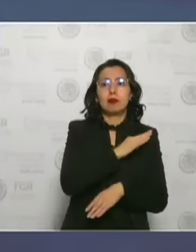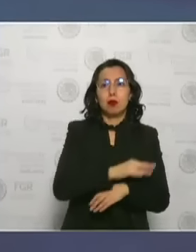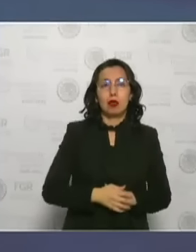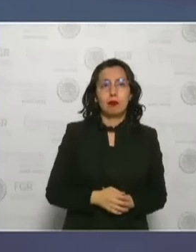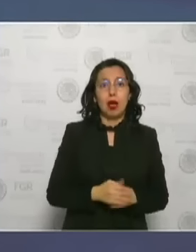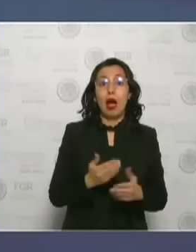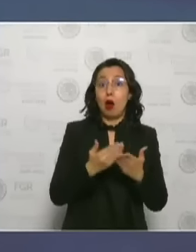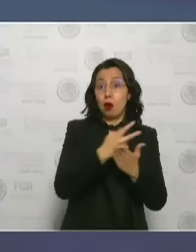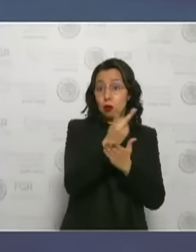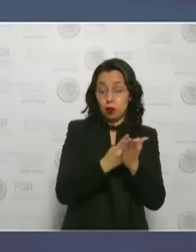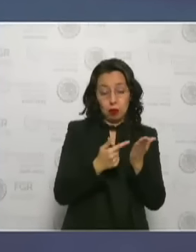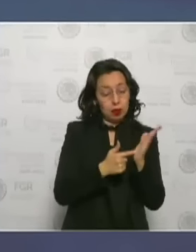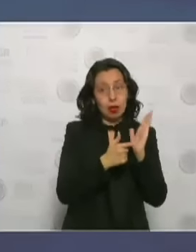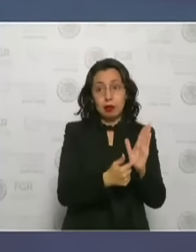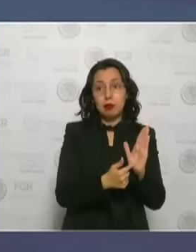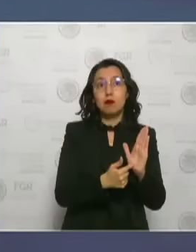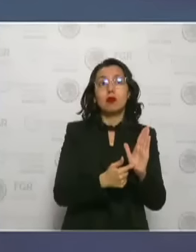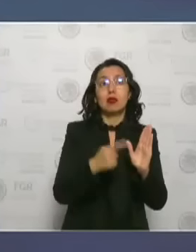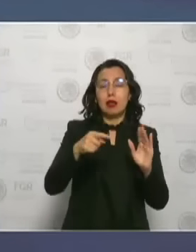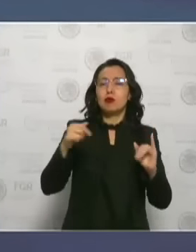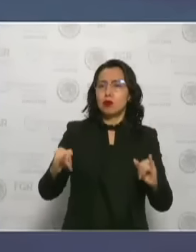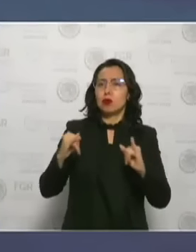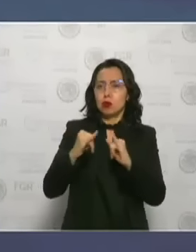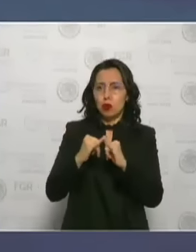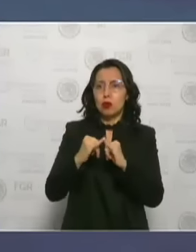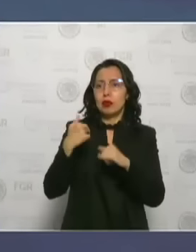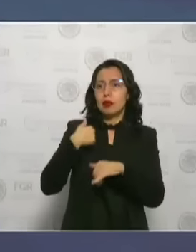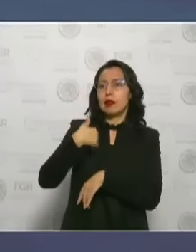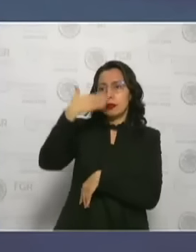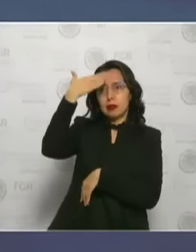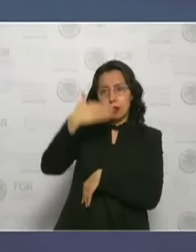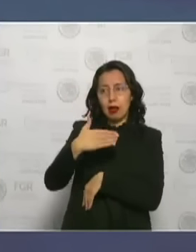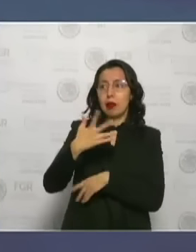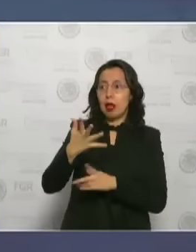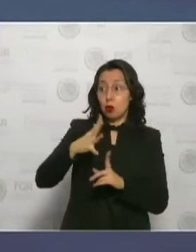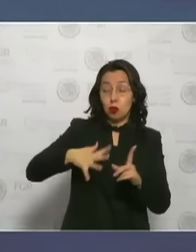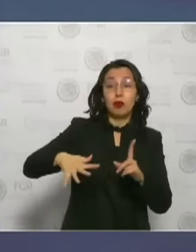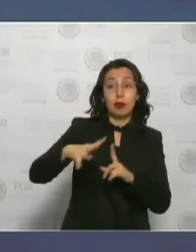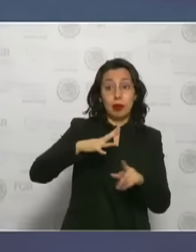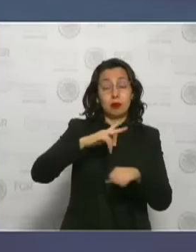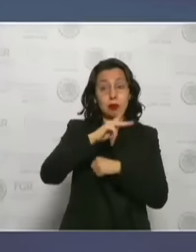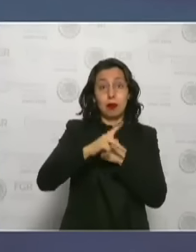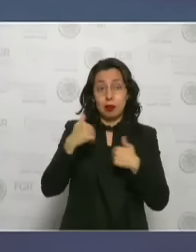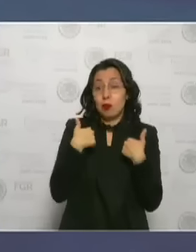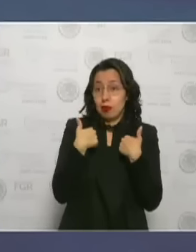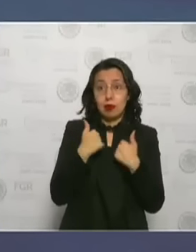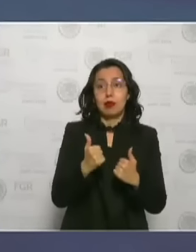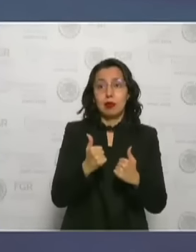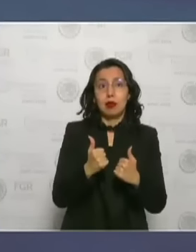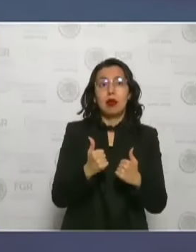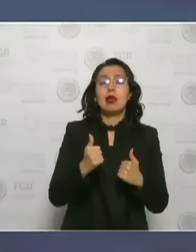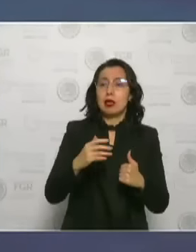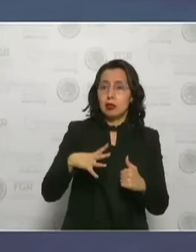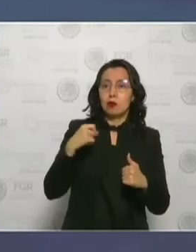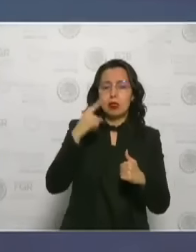muestra una institución consciente de los tiempos que vive el país y que está a la altura de ellos.